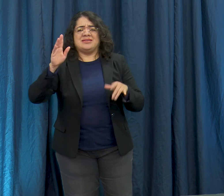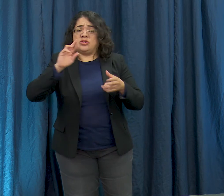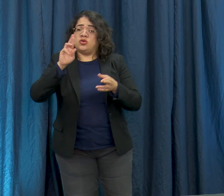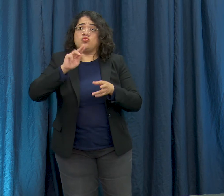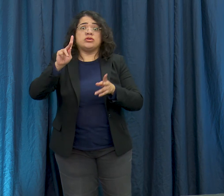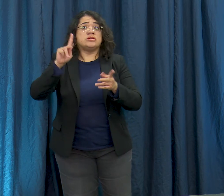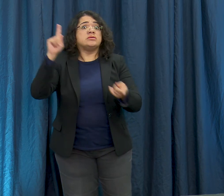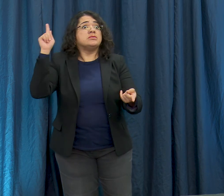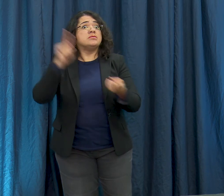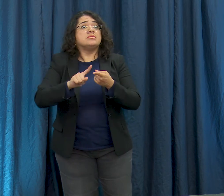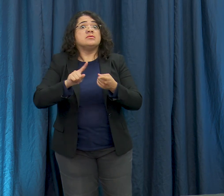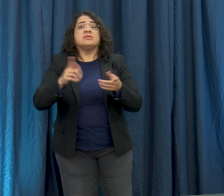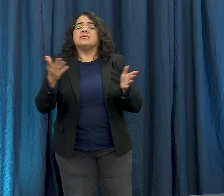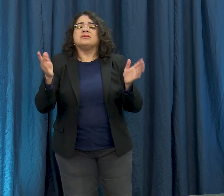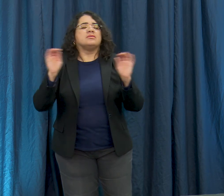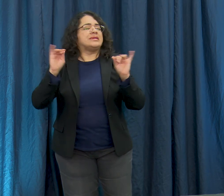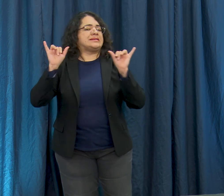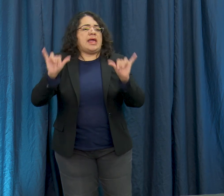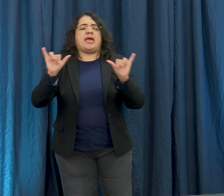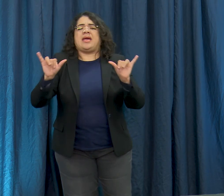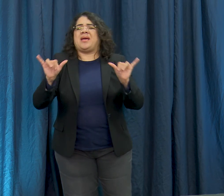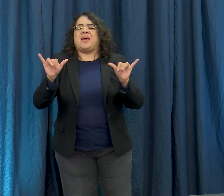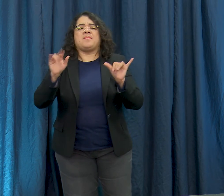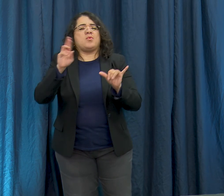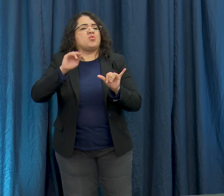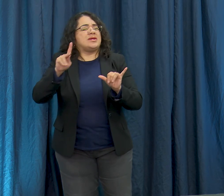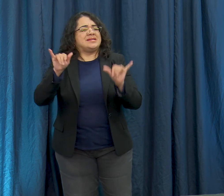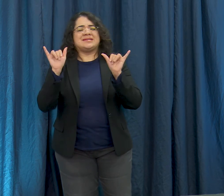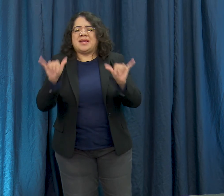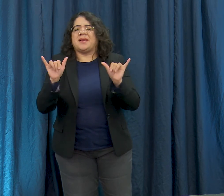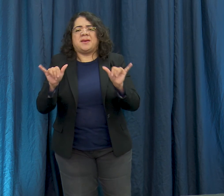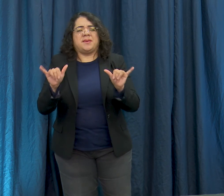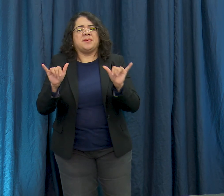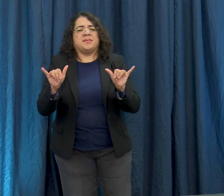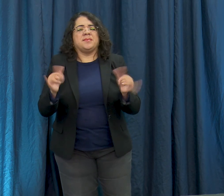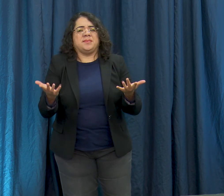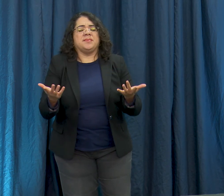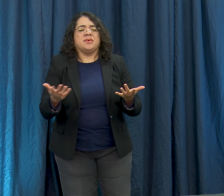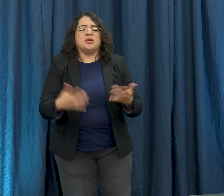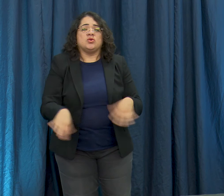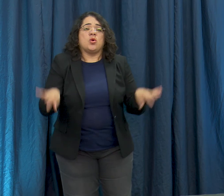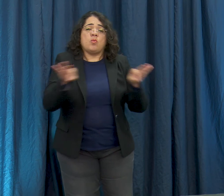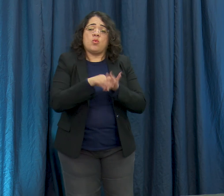rico mientras usted disfruta delaria / Terada Senderos Caminos tasted a Sione's